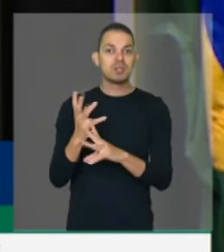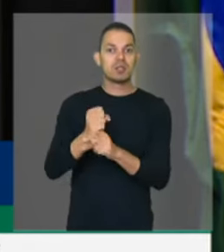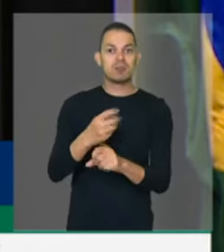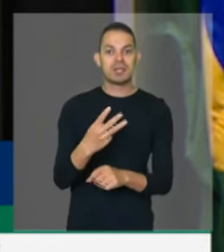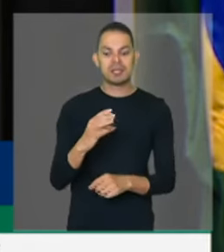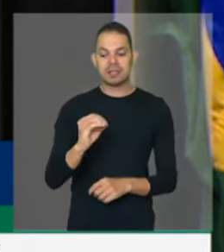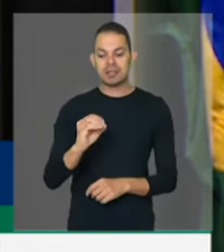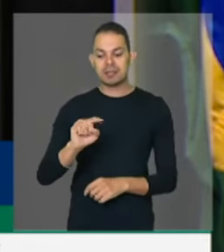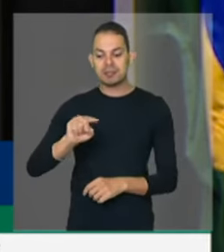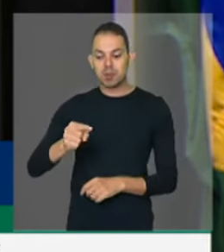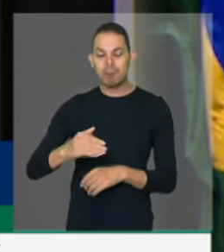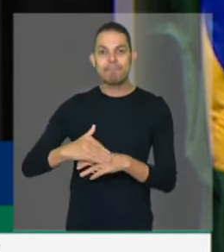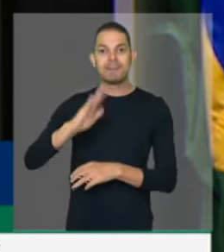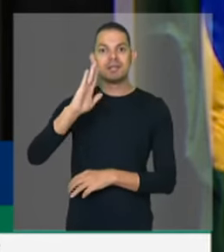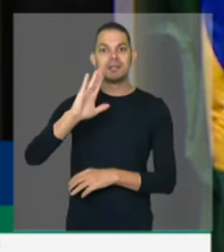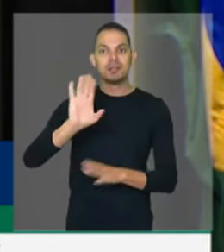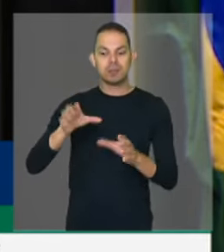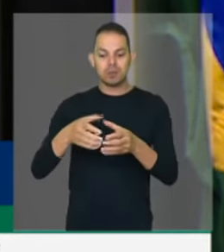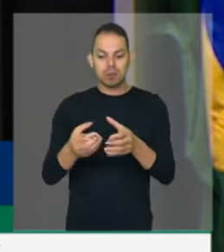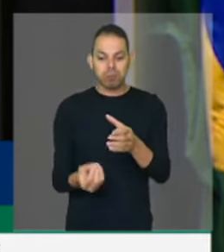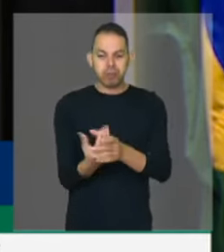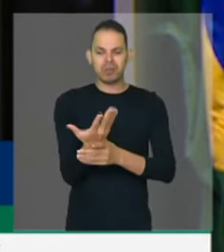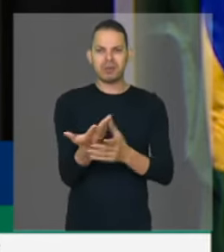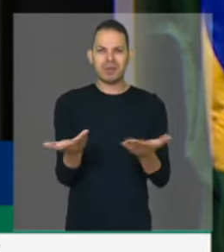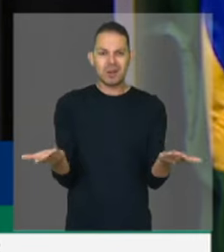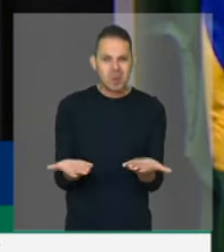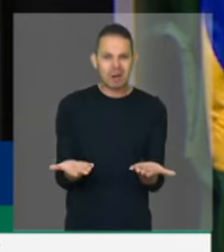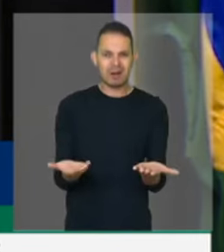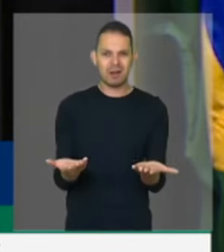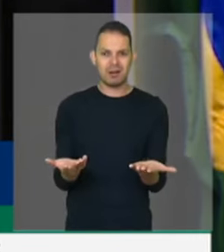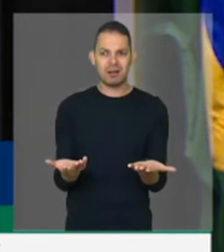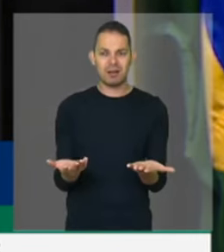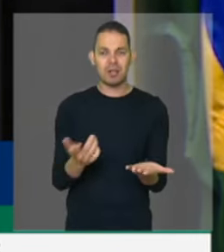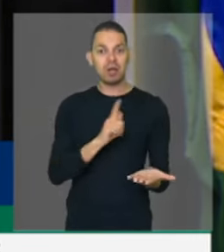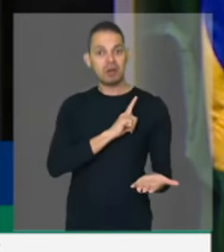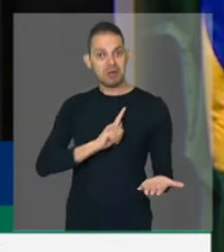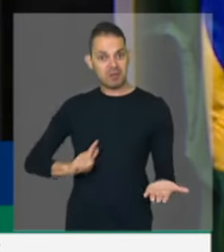O COMITÊDE CRISE. COM ALGUNS GOVERNADORES, UMA MINORIA. APENAS COM AQUELES MAIS